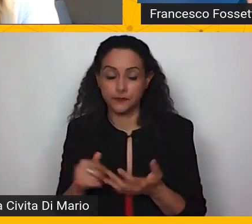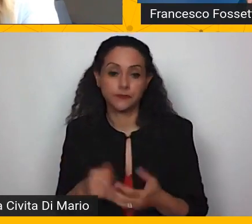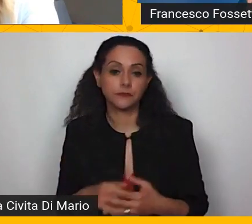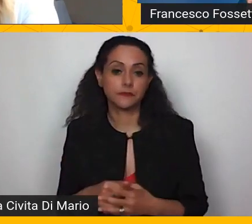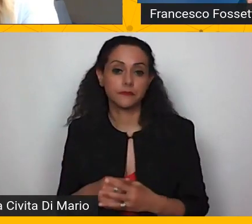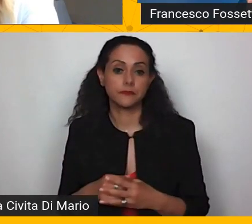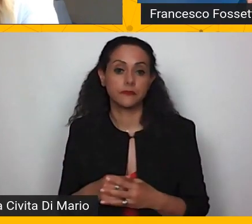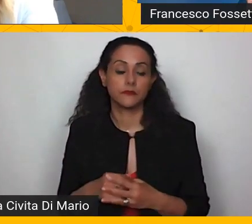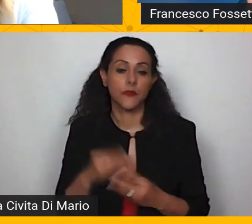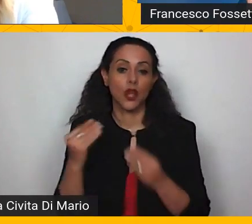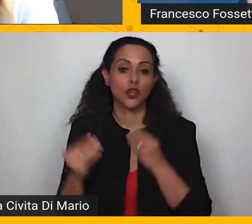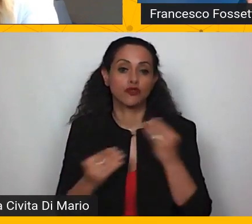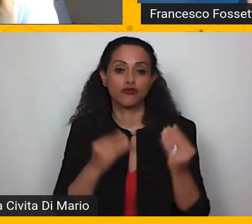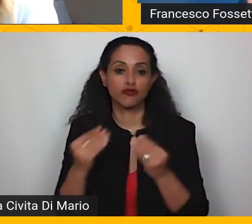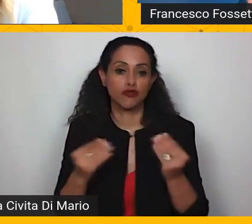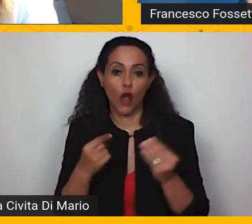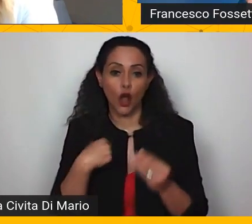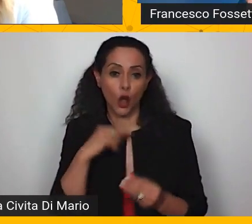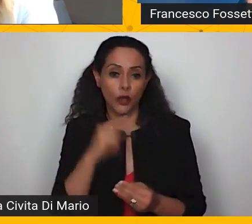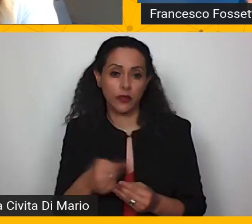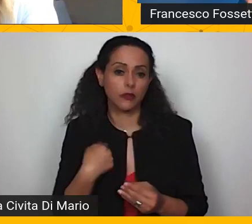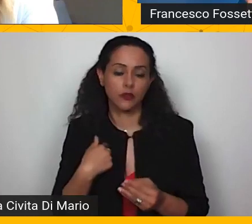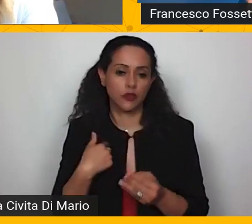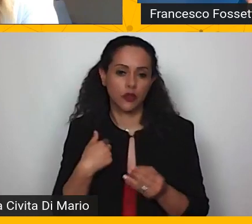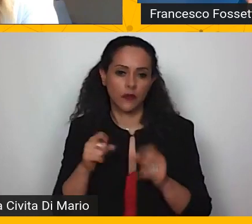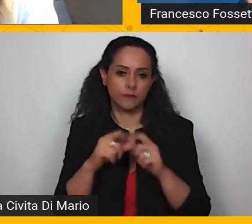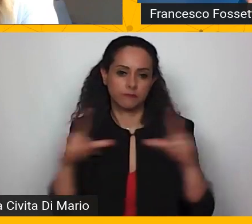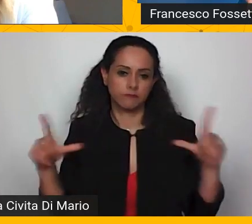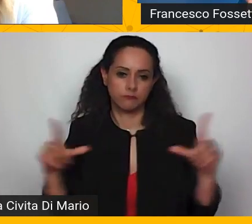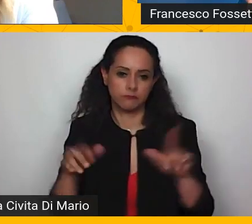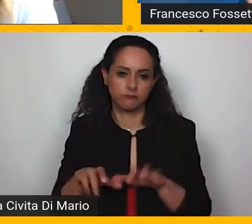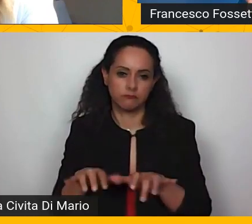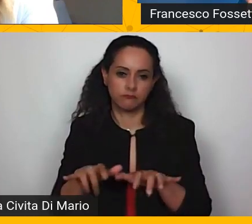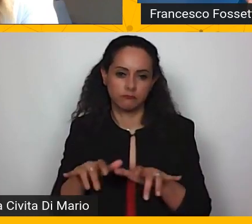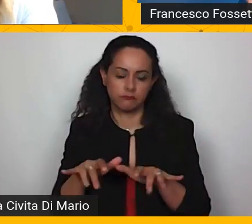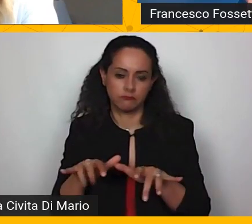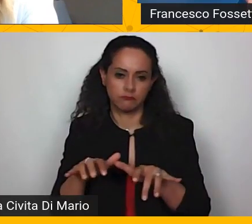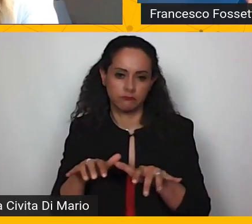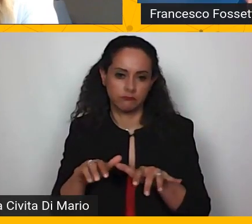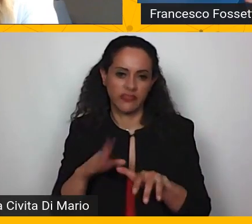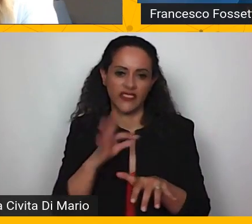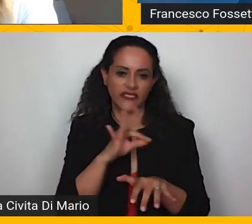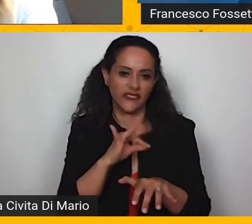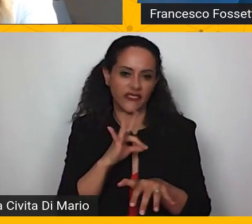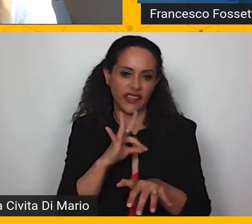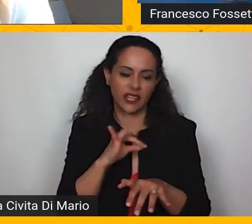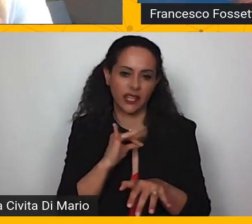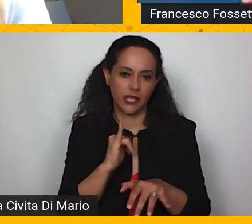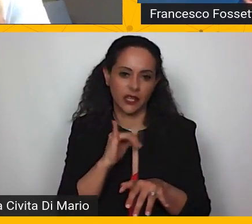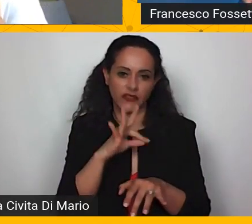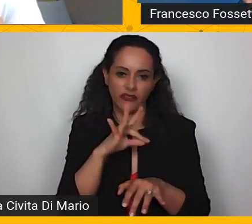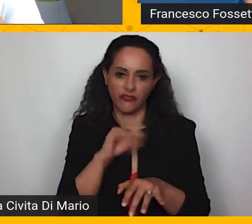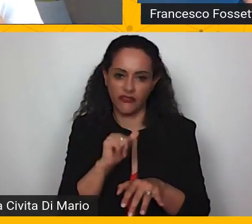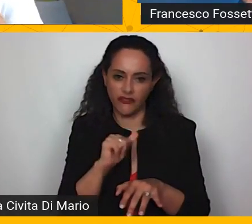giochi che ho citato si giocano su consolle, eh FIFA, eh Colos